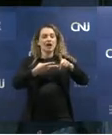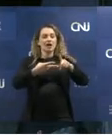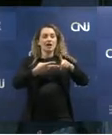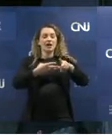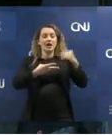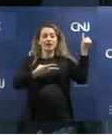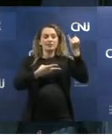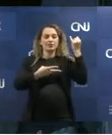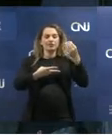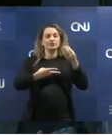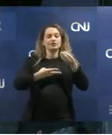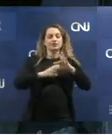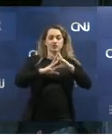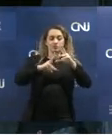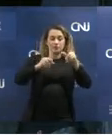A primeira instância é segunda instância